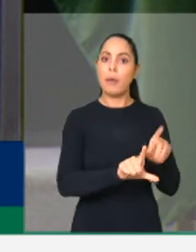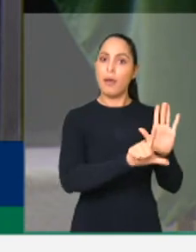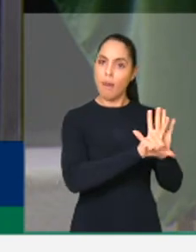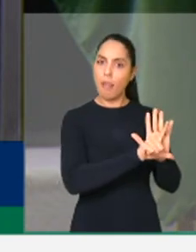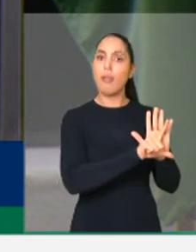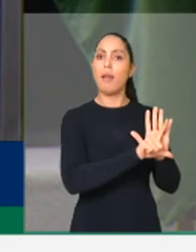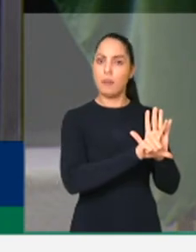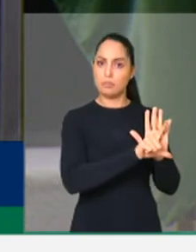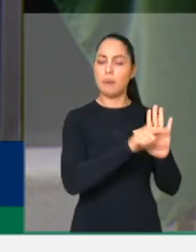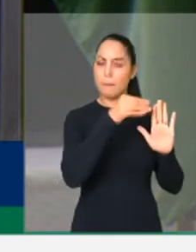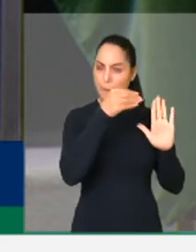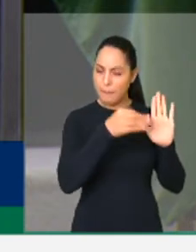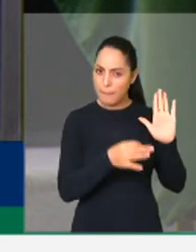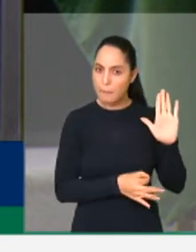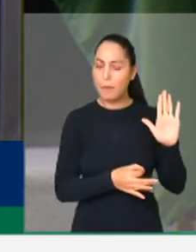DESPESAS ARTIGO 16 E A RESPECTIVA DEMONSTRAÇÃO DE